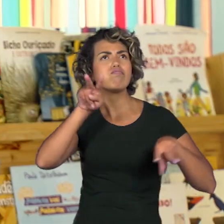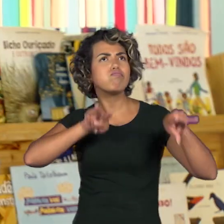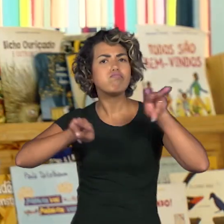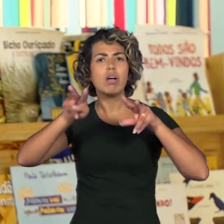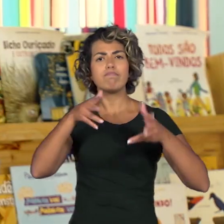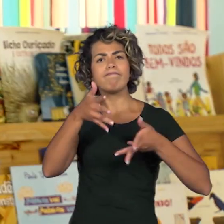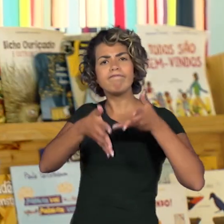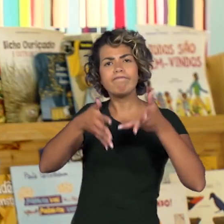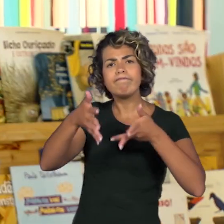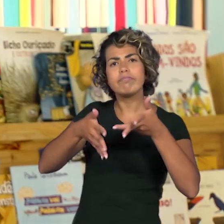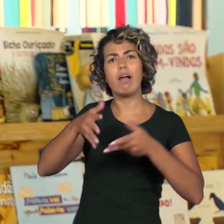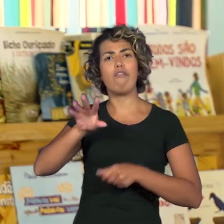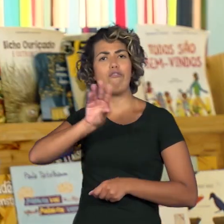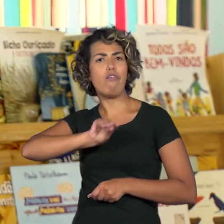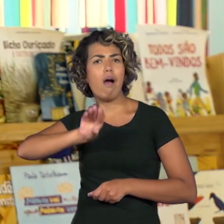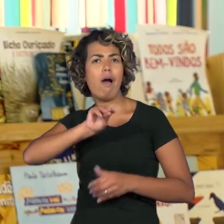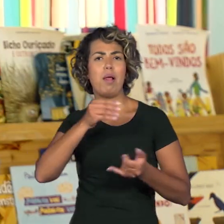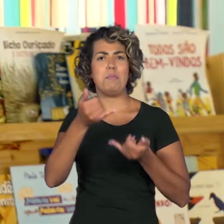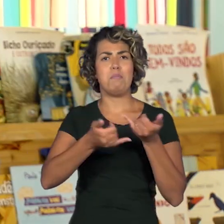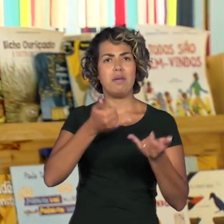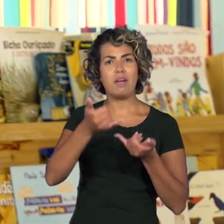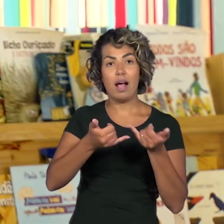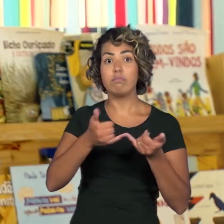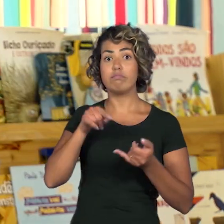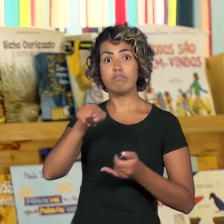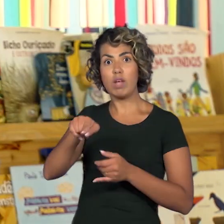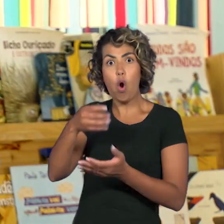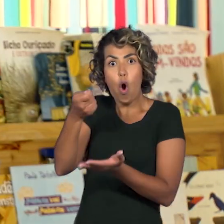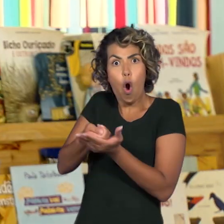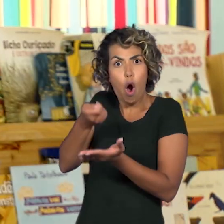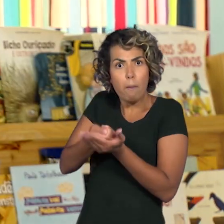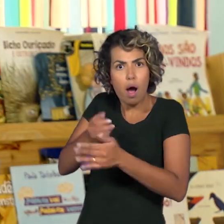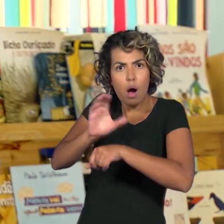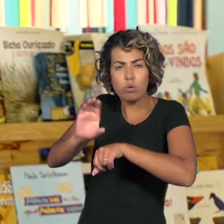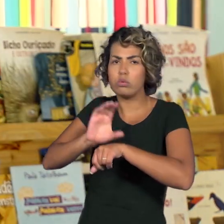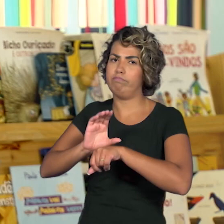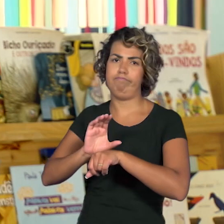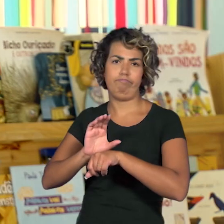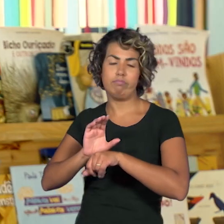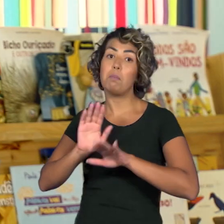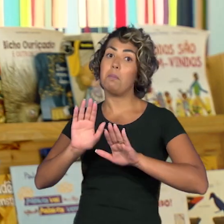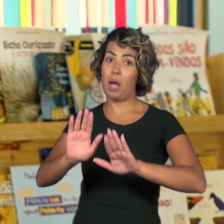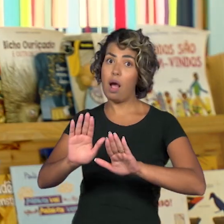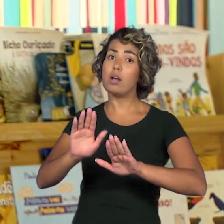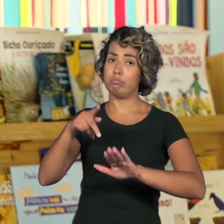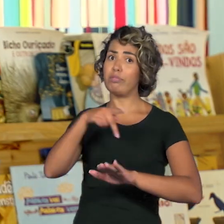O CURSO SERÁ OPTATIVO E GERARÁ CERTIFICAÇÃO E PONTUAÇÃO AO FINAL DA FORMAÇÃO.